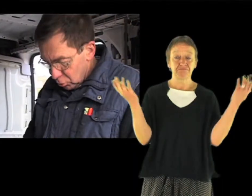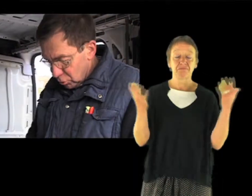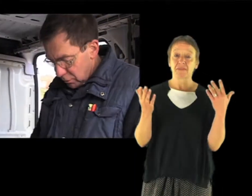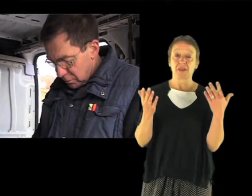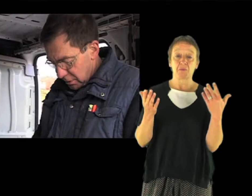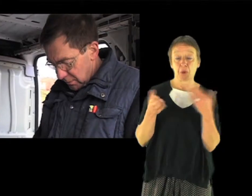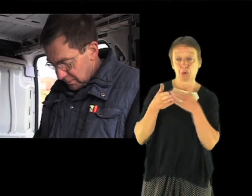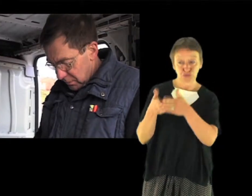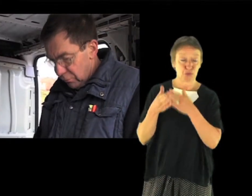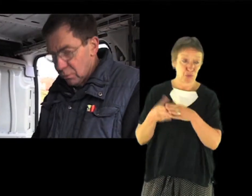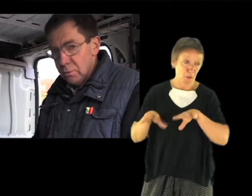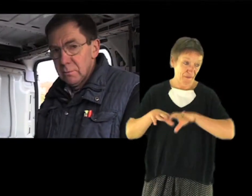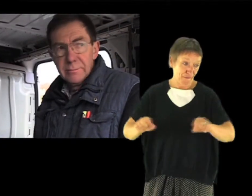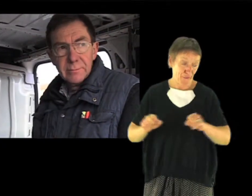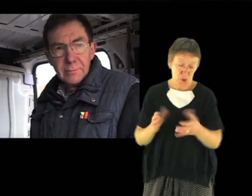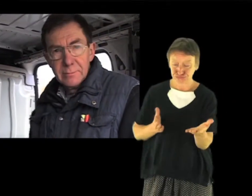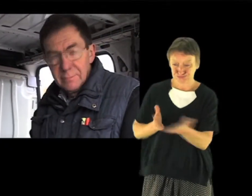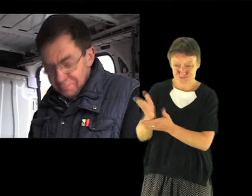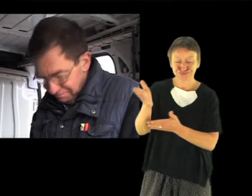Vous pouvez lui demander tout ce que vous voulez, il fonce.